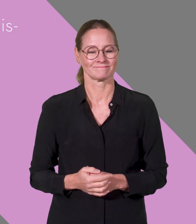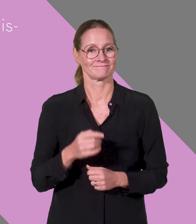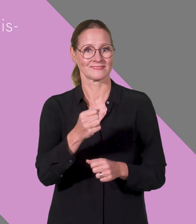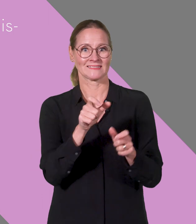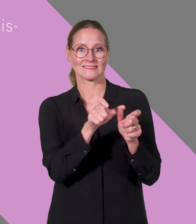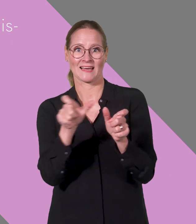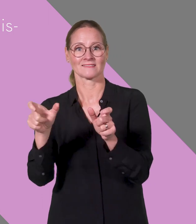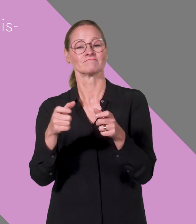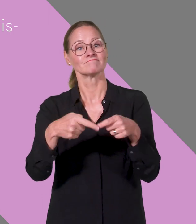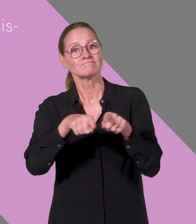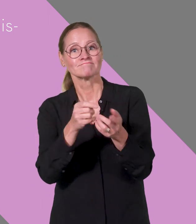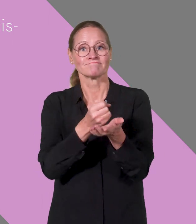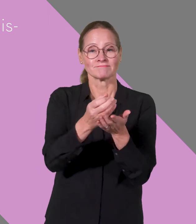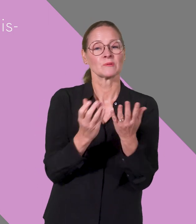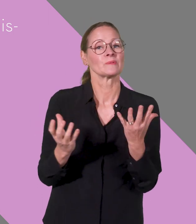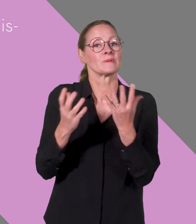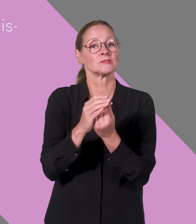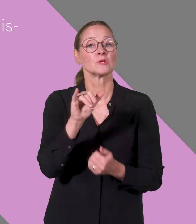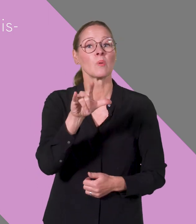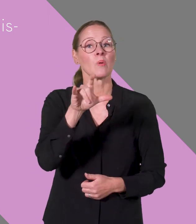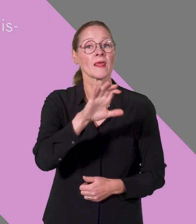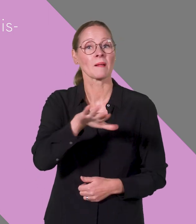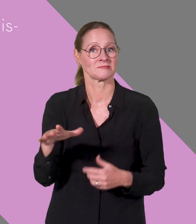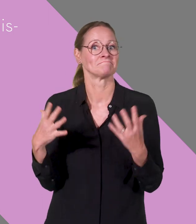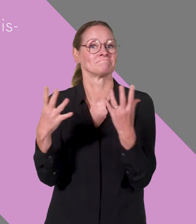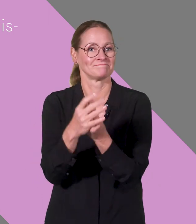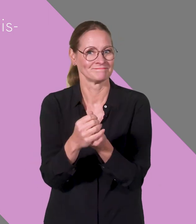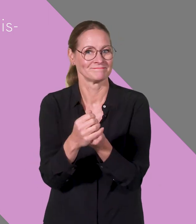Sarja on tuotettu yhdessä Yle Lapset kanssa.